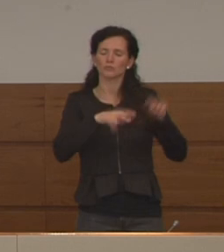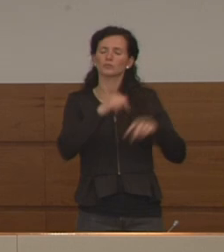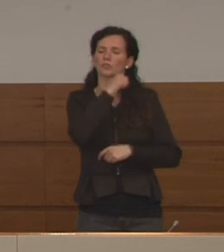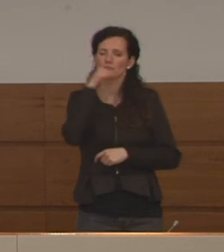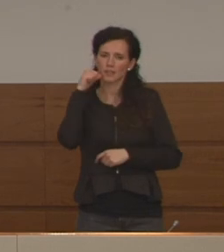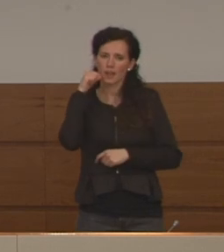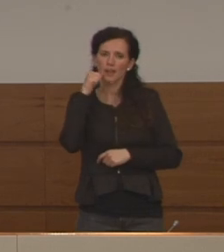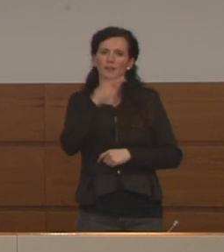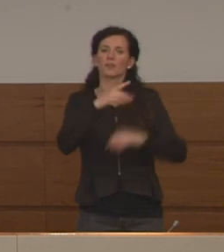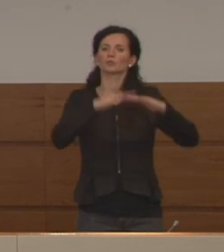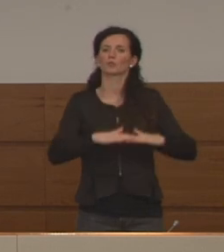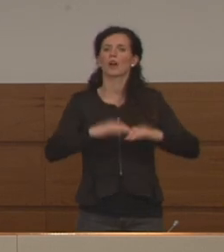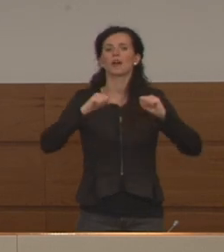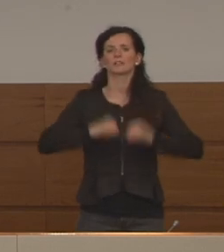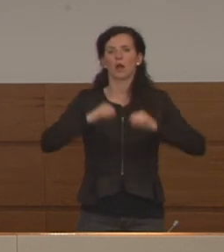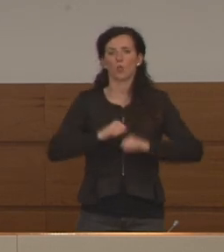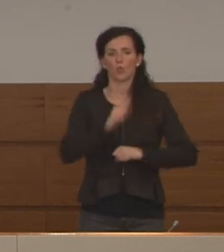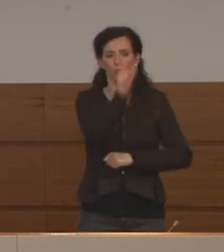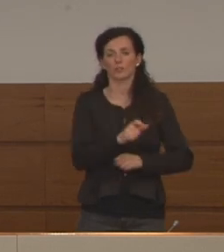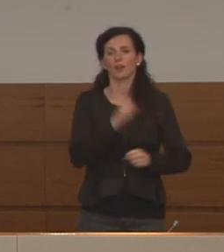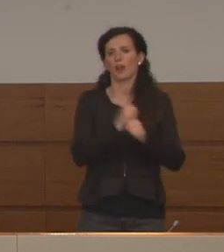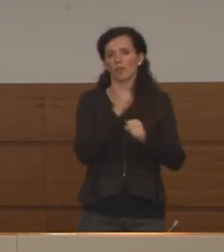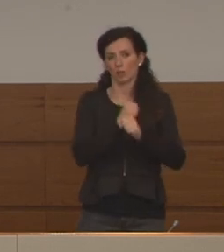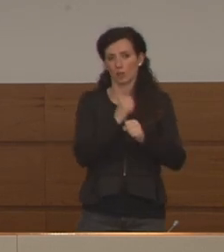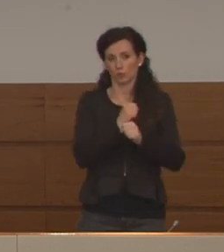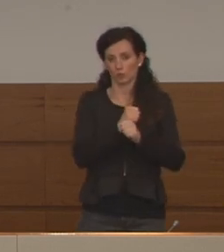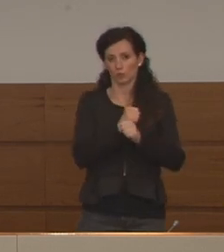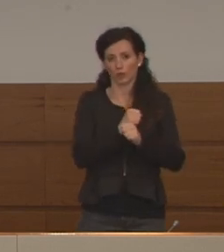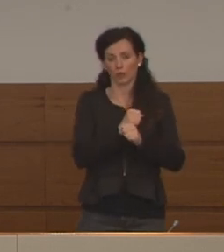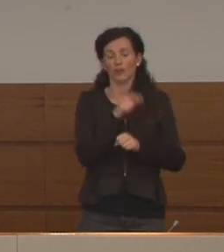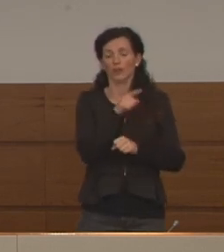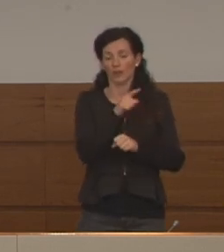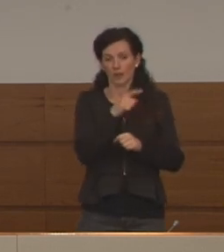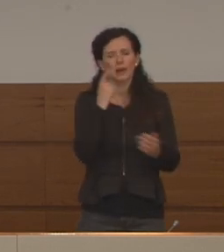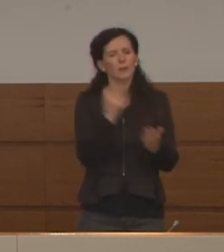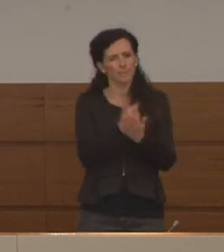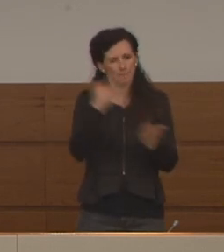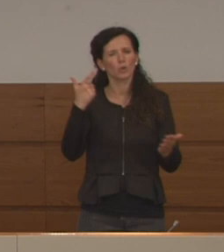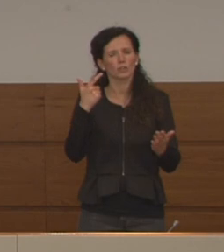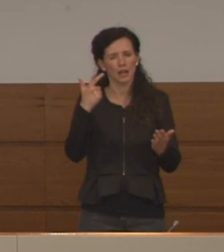ma sia anche un fattore fondamentale sul recupero di produttività della singola